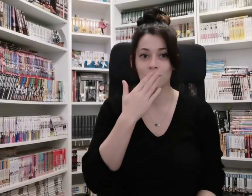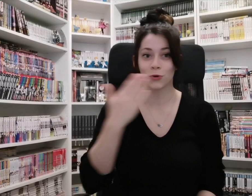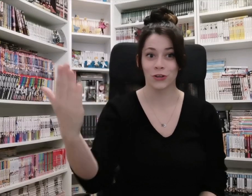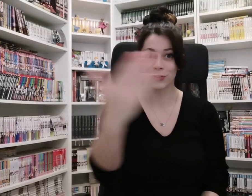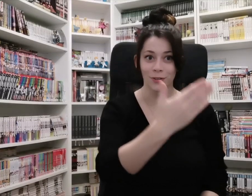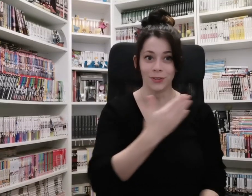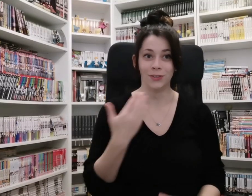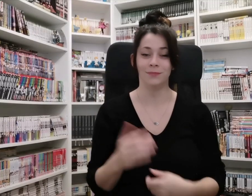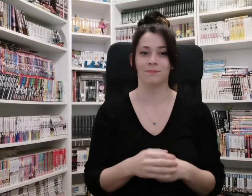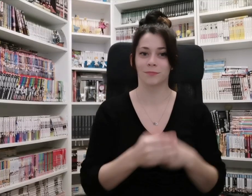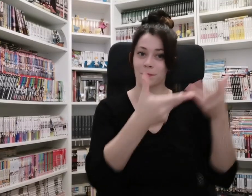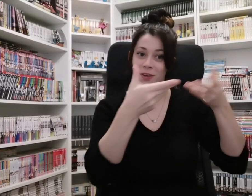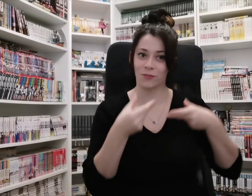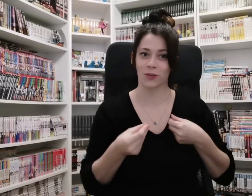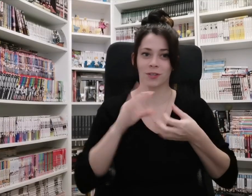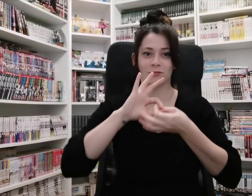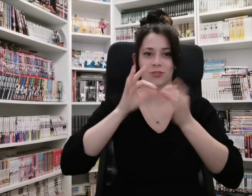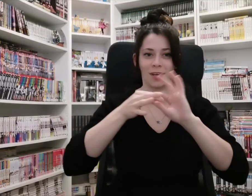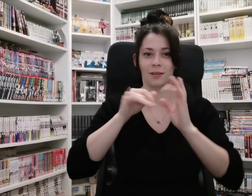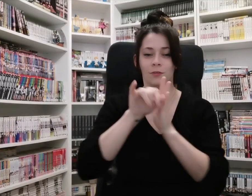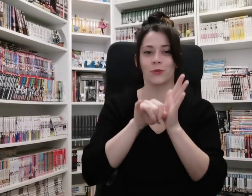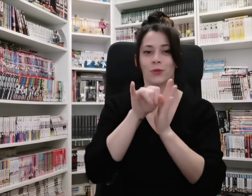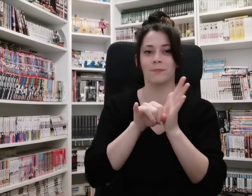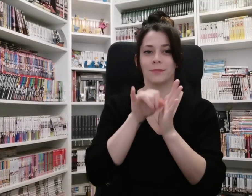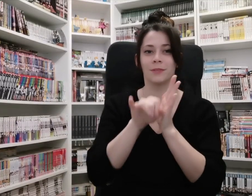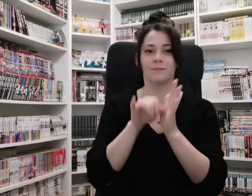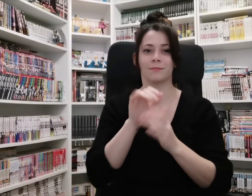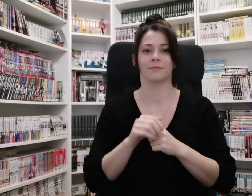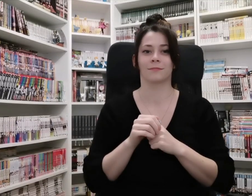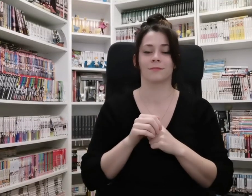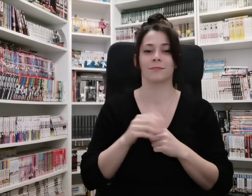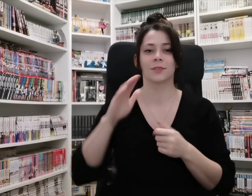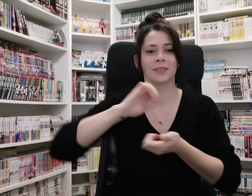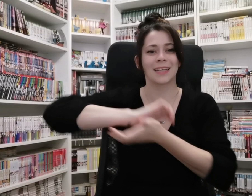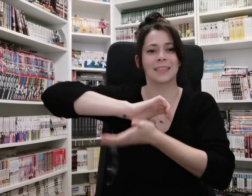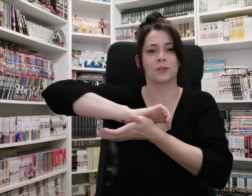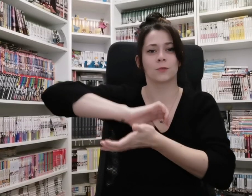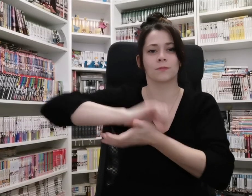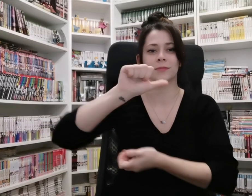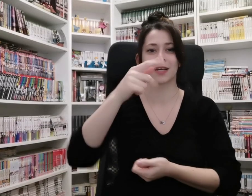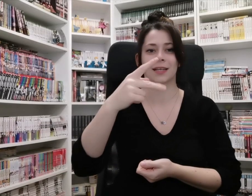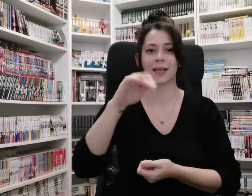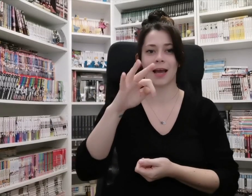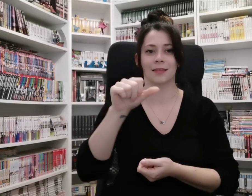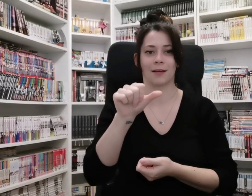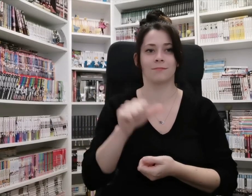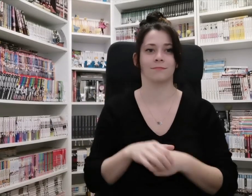Bonjour Bienvenue sur la chaine Youtube… des Editions Akata.